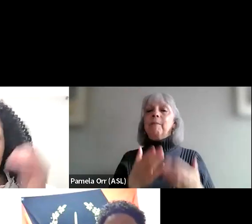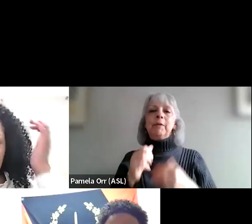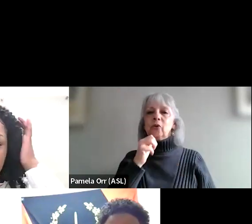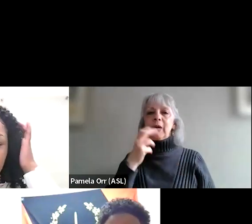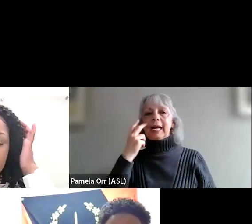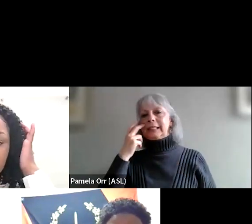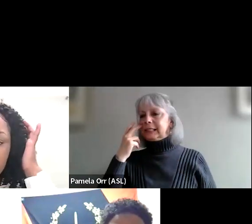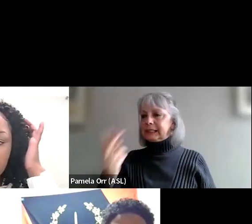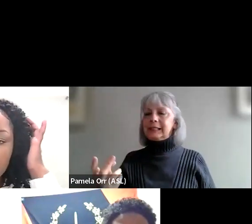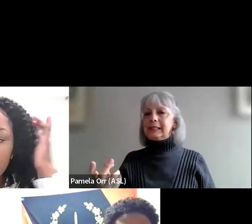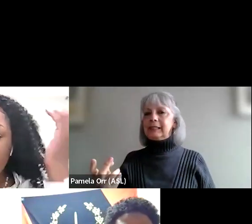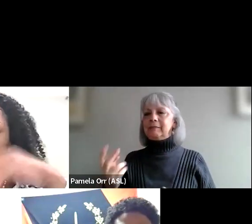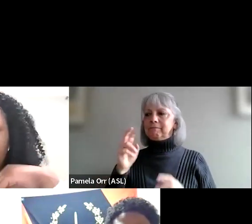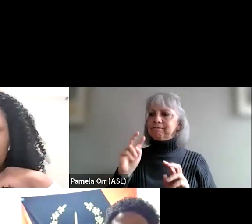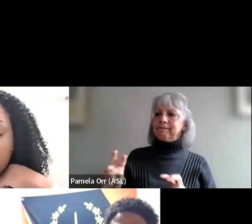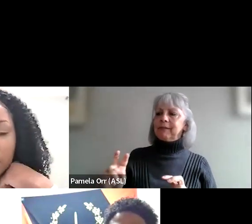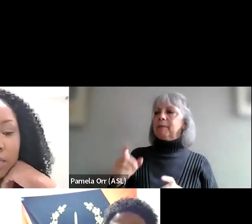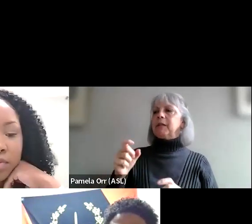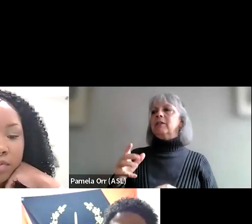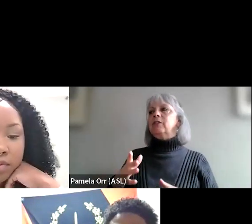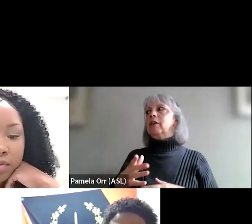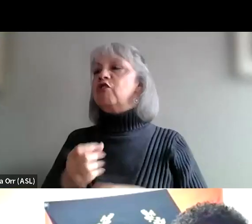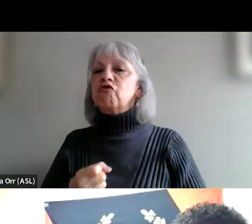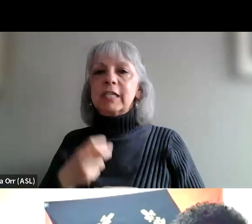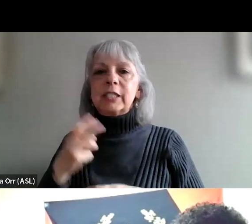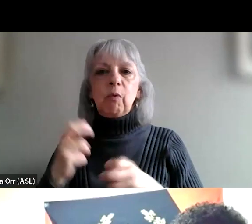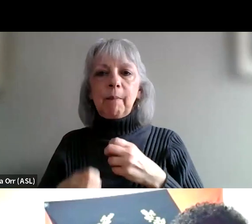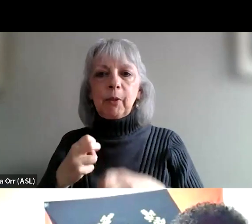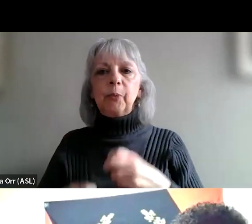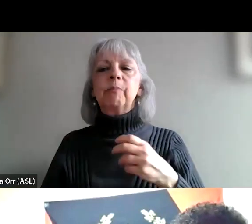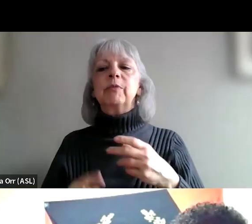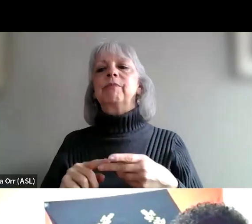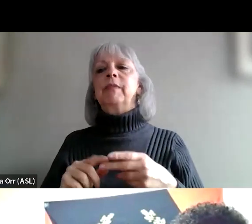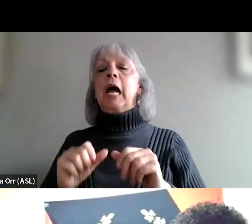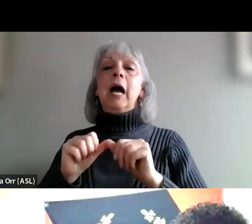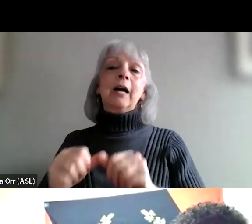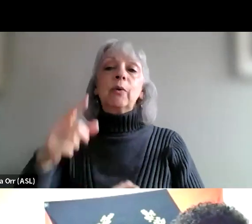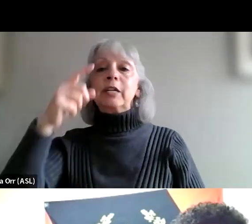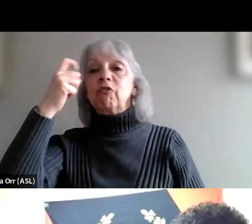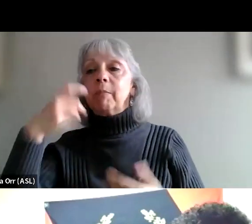debido a problemas de confianza, debido a los traumas constantes que quizás padezcan.